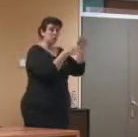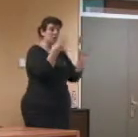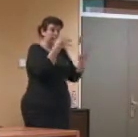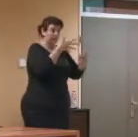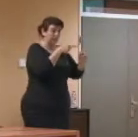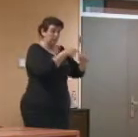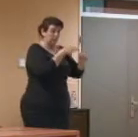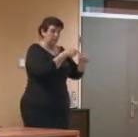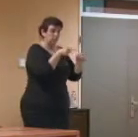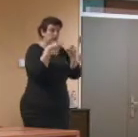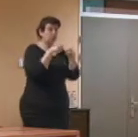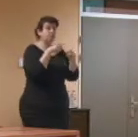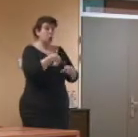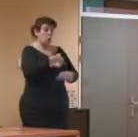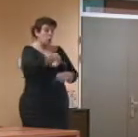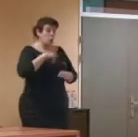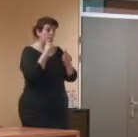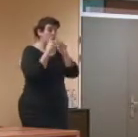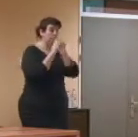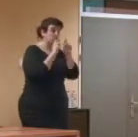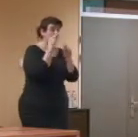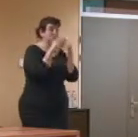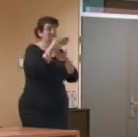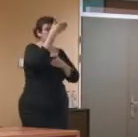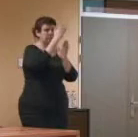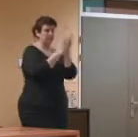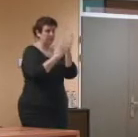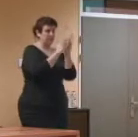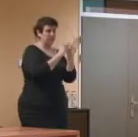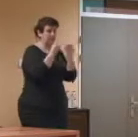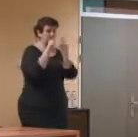después hablaré del papel de los periodístas y la prensa valenciana; y